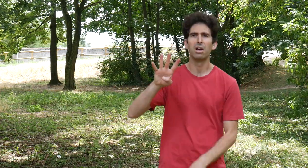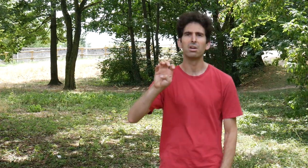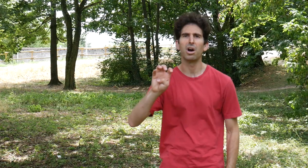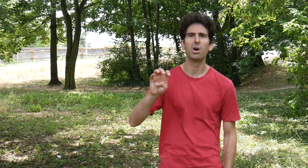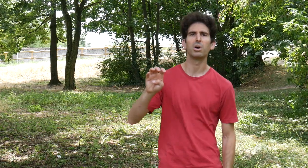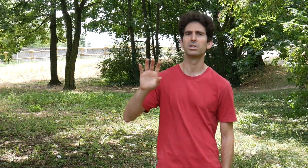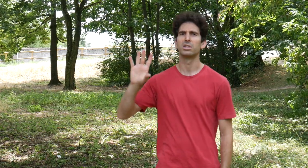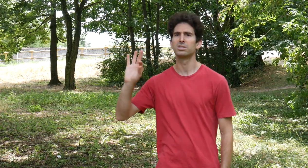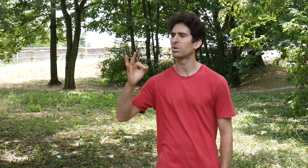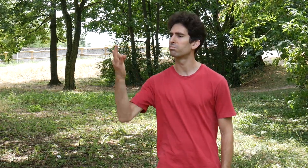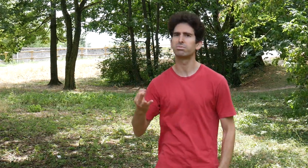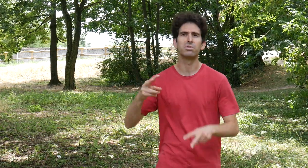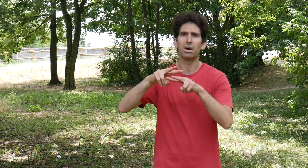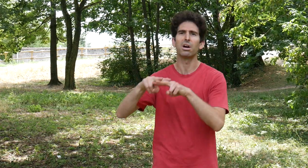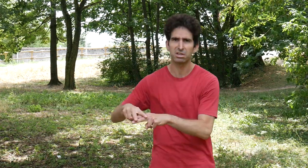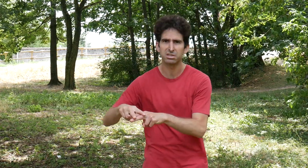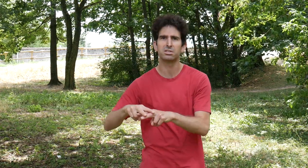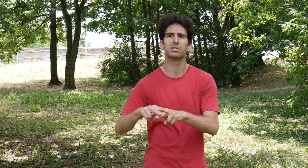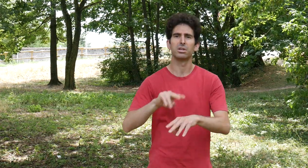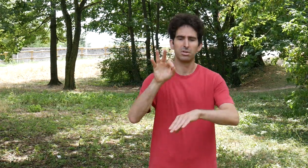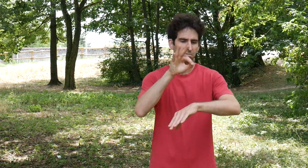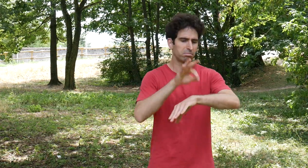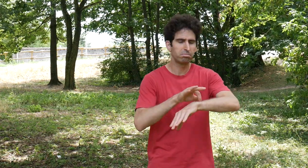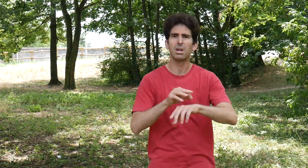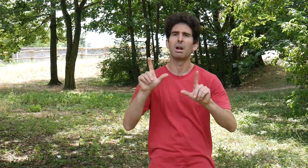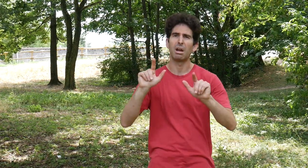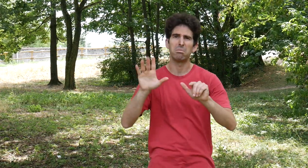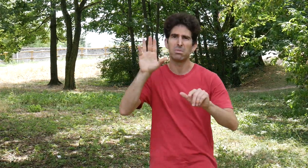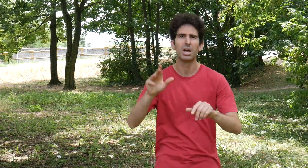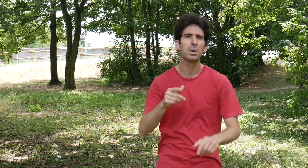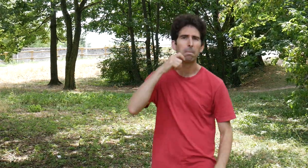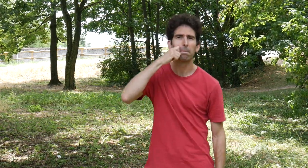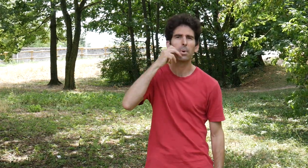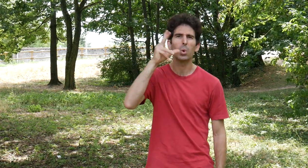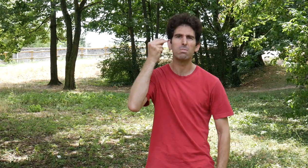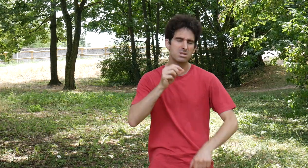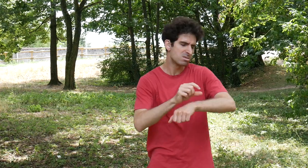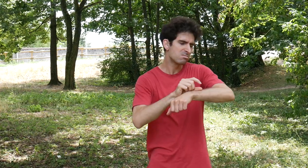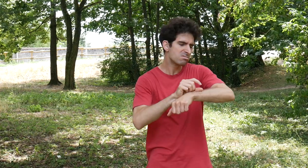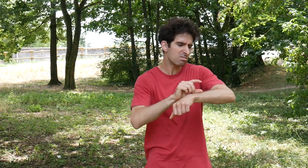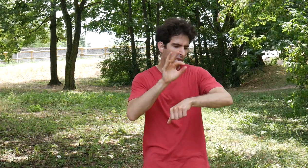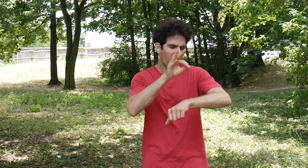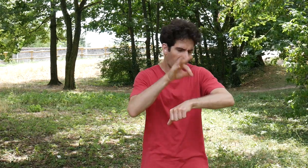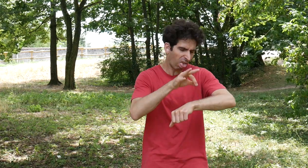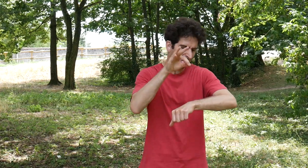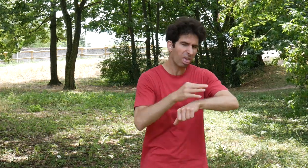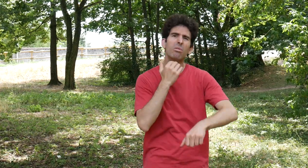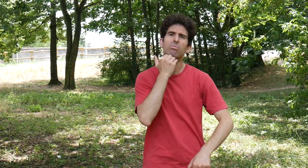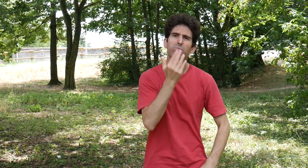Les 40% restant ont un dard mais la peau humaine est trop épaisse pour elles.